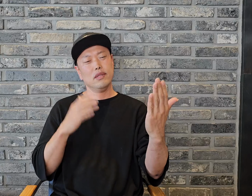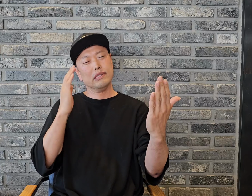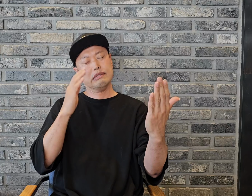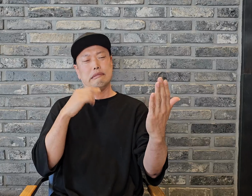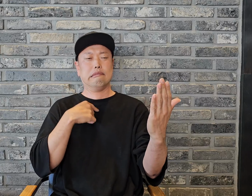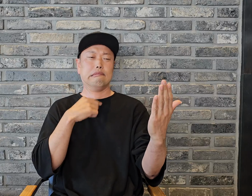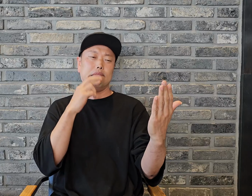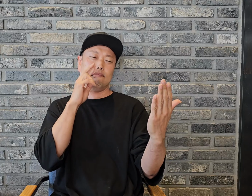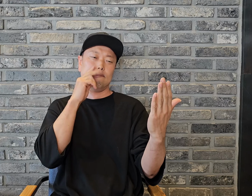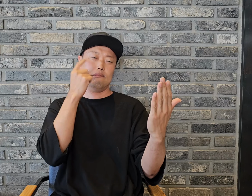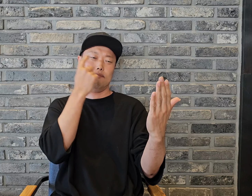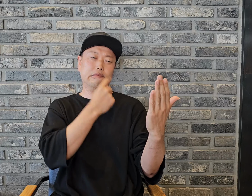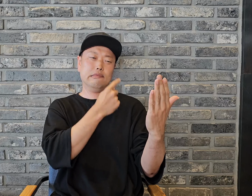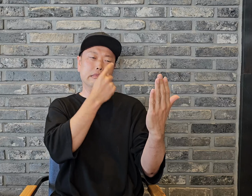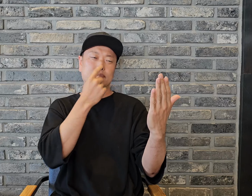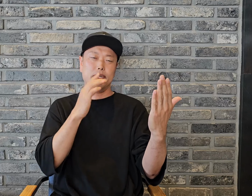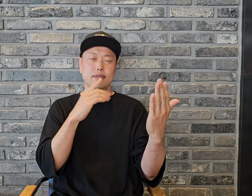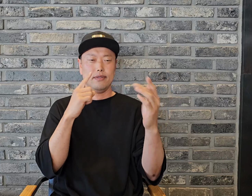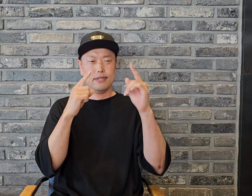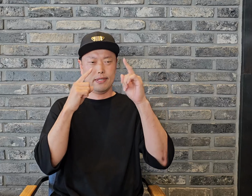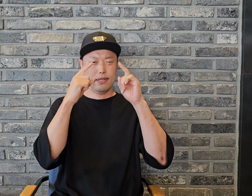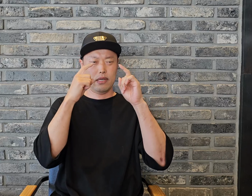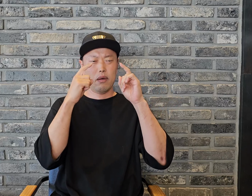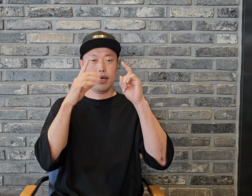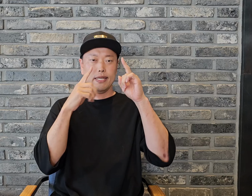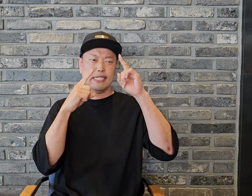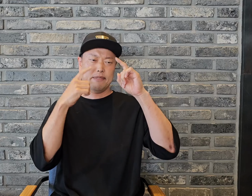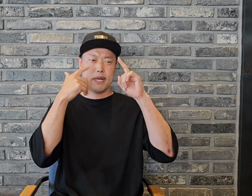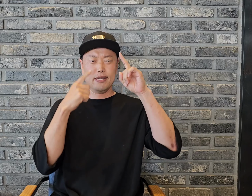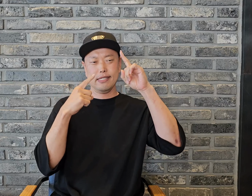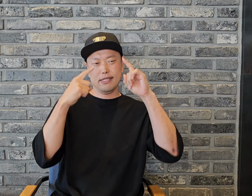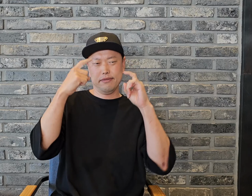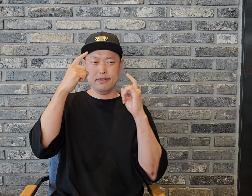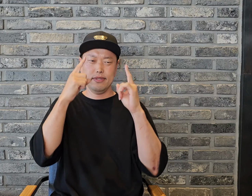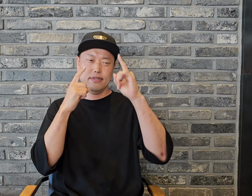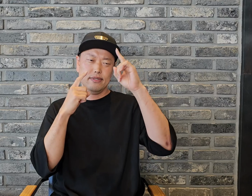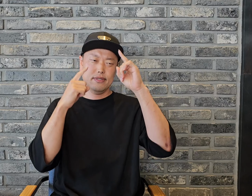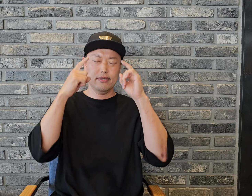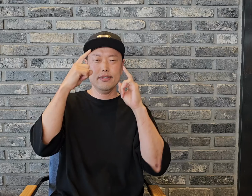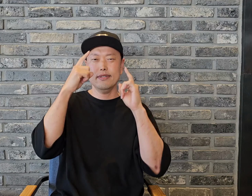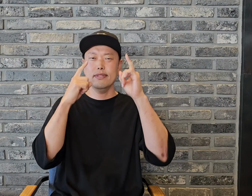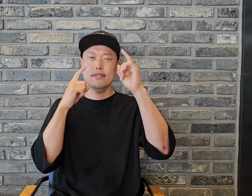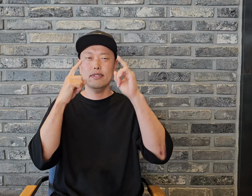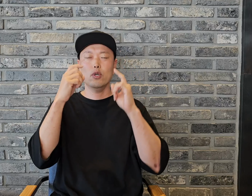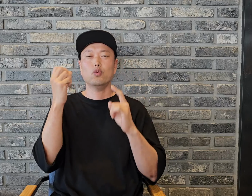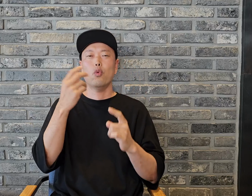오류가 있는지 점검하는 과정을 거쳐요 표정을 이렇게도 저렇게도 지어보고